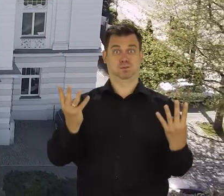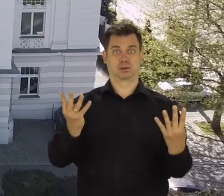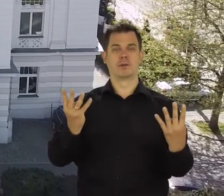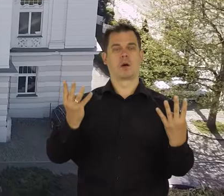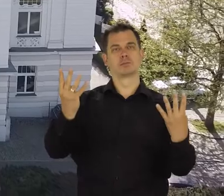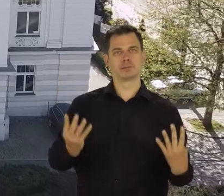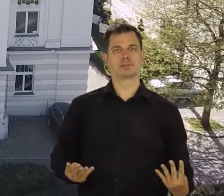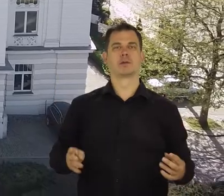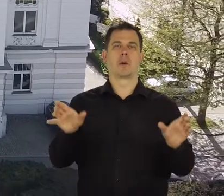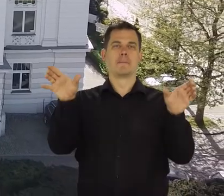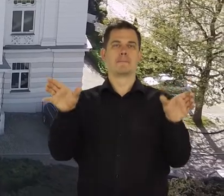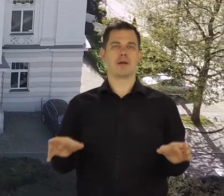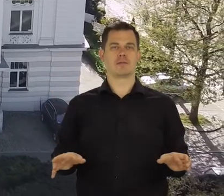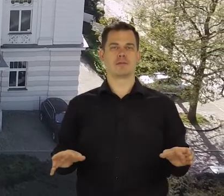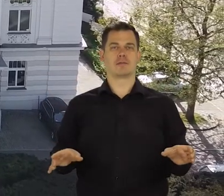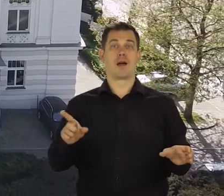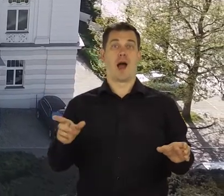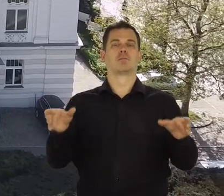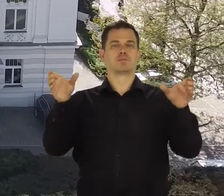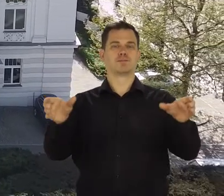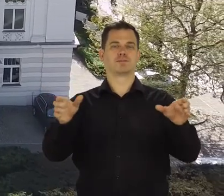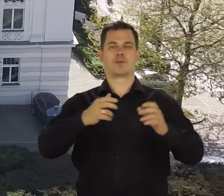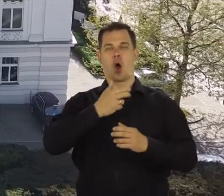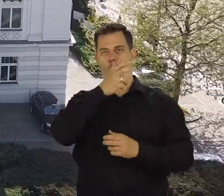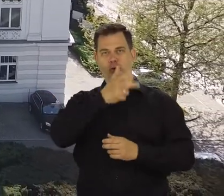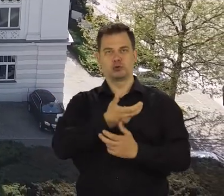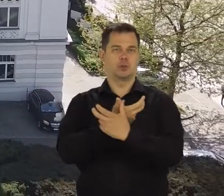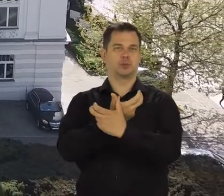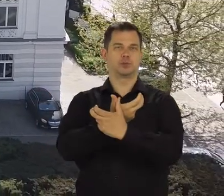kończyły się pylonami, na których postawiono rzeźby orłów.